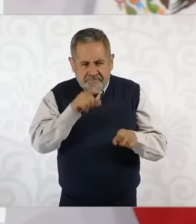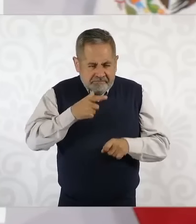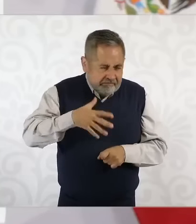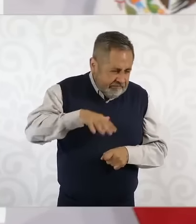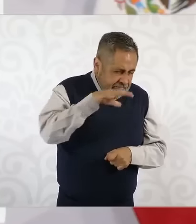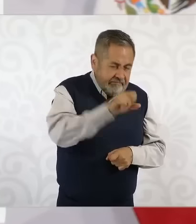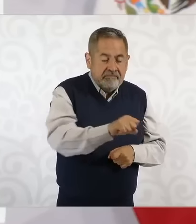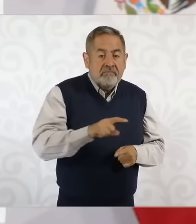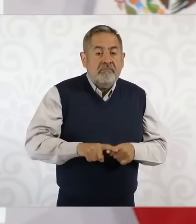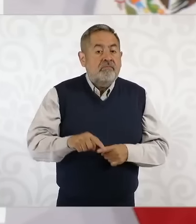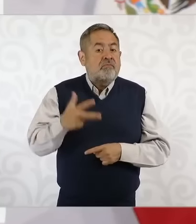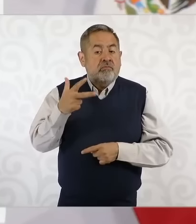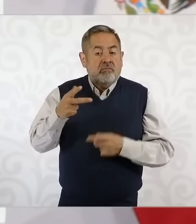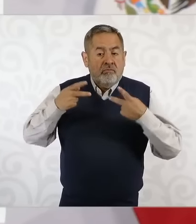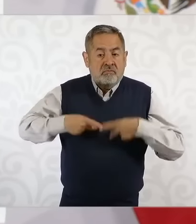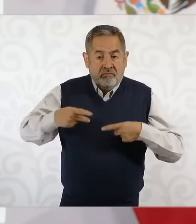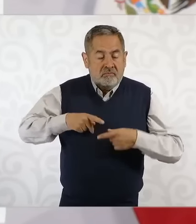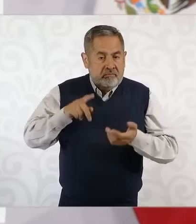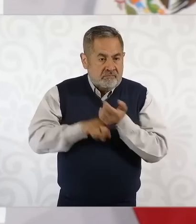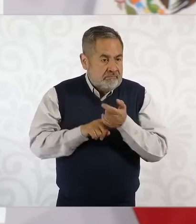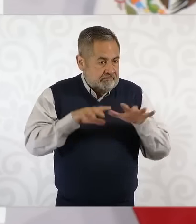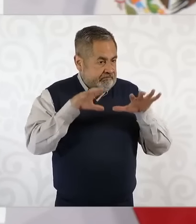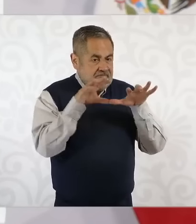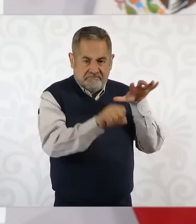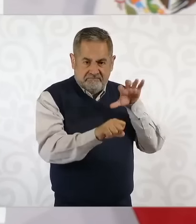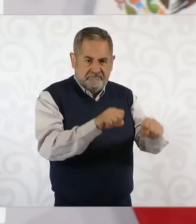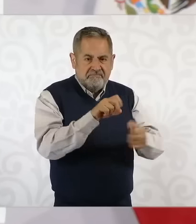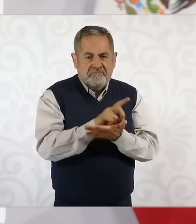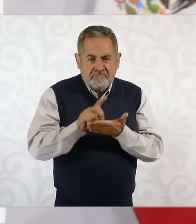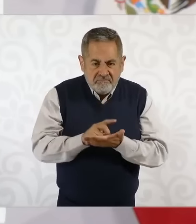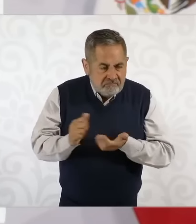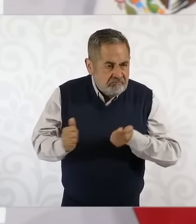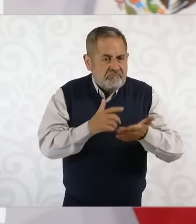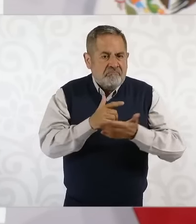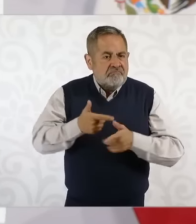ocho personas vinculadas con actividades de tráfico de droga, armamento y municiones.